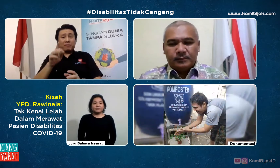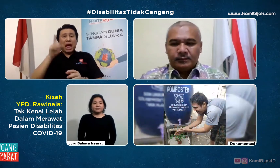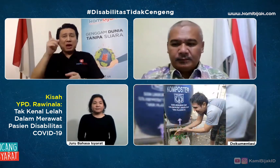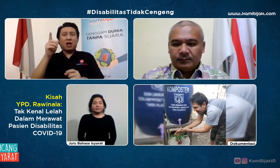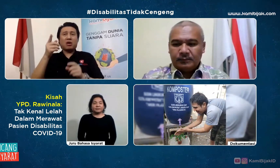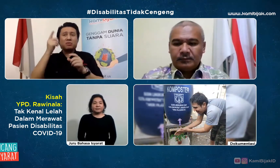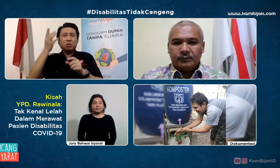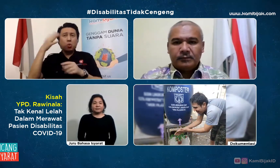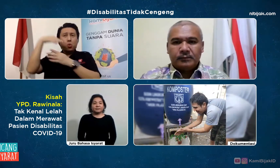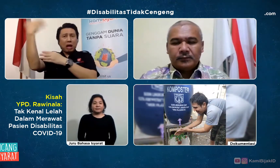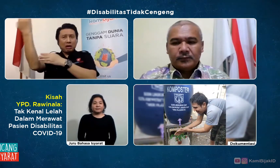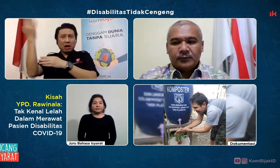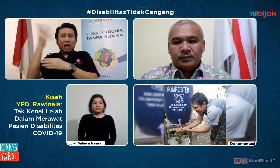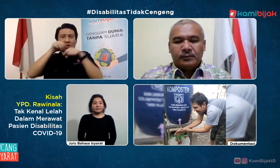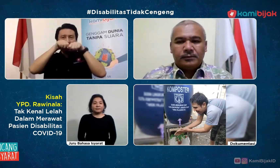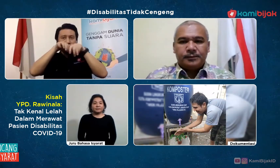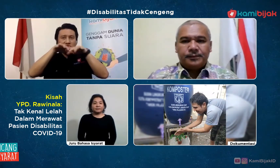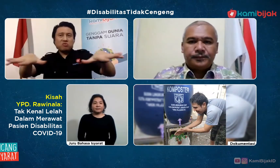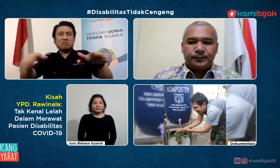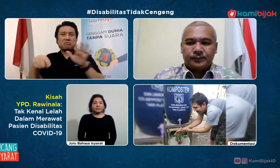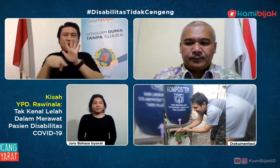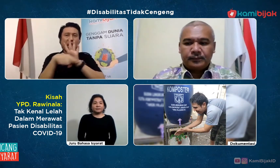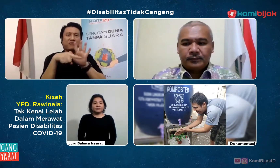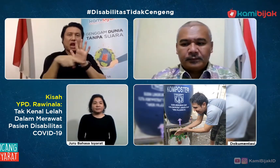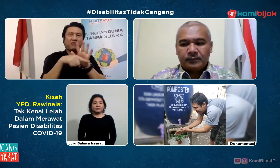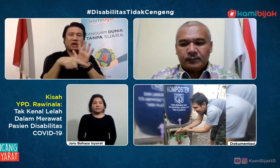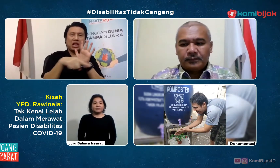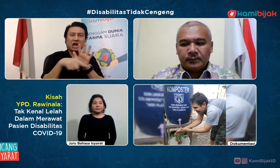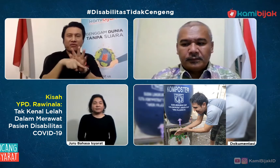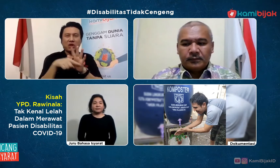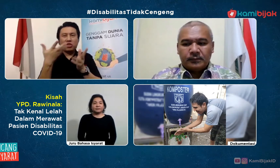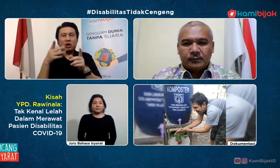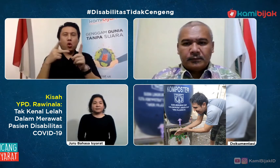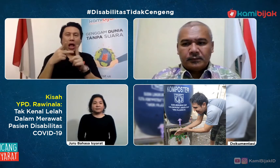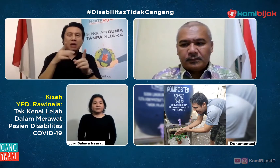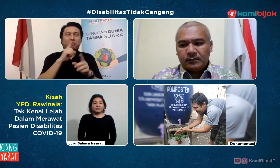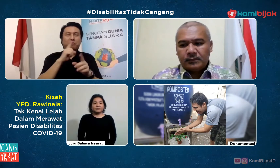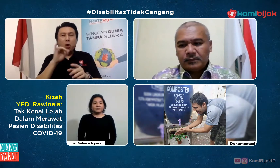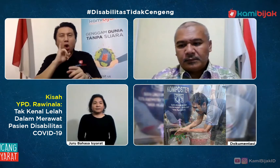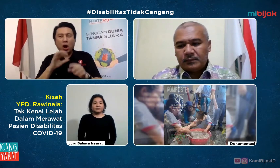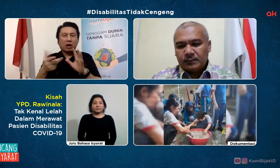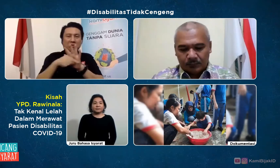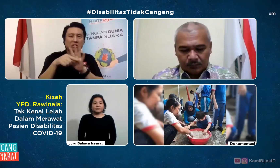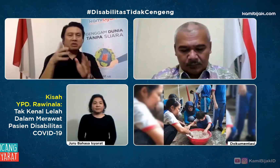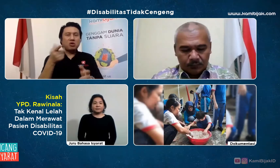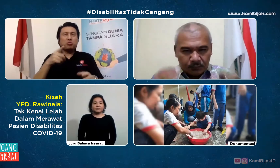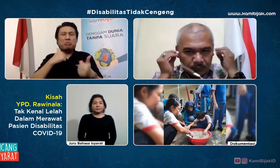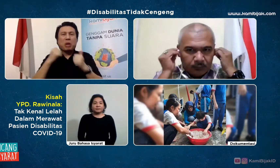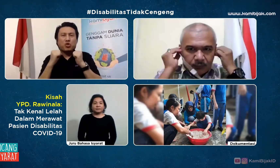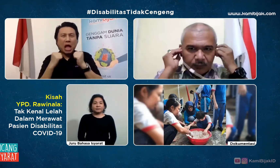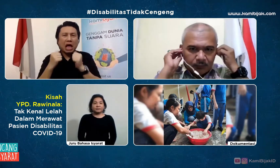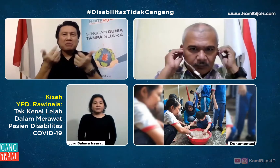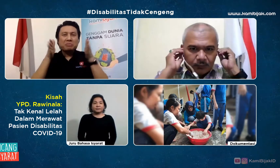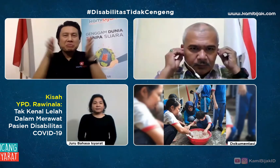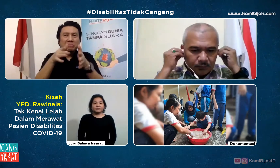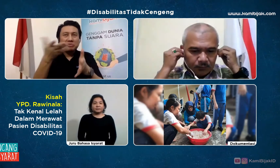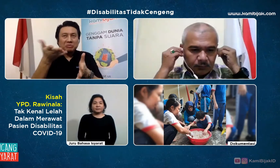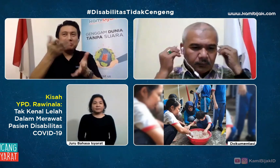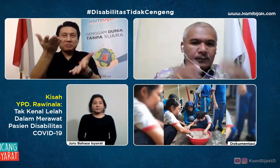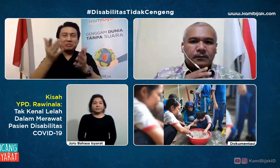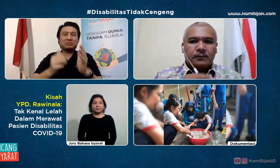Usaha apa yang dikerahkan untuk mengatasi stigma negatif dari pihak luar?